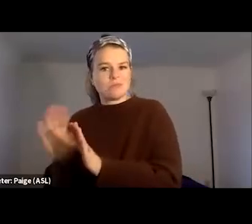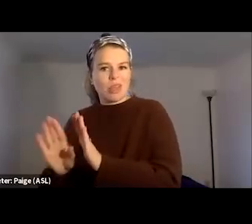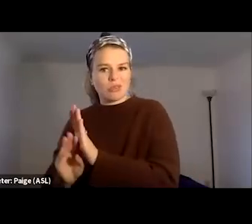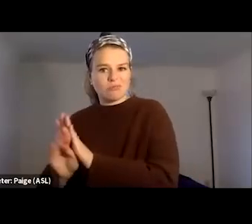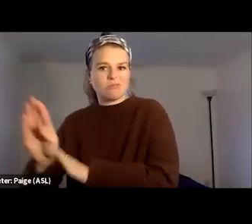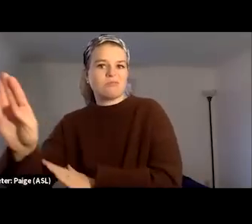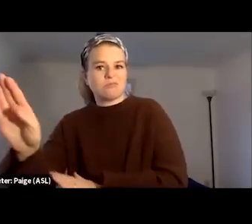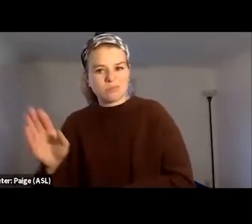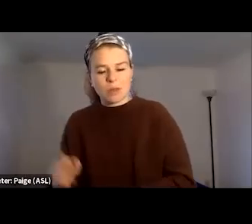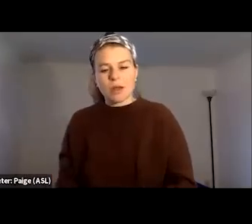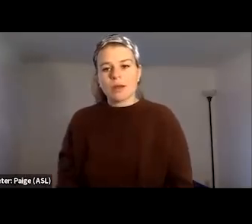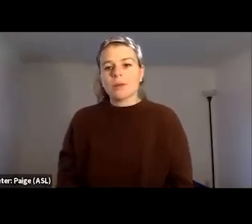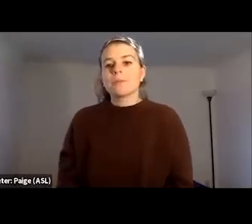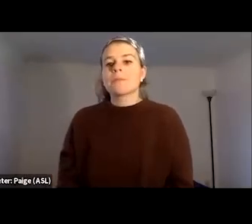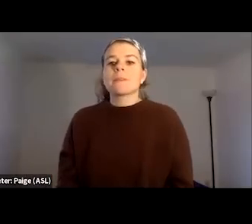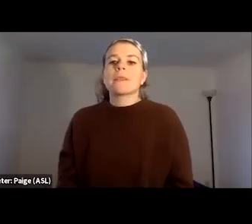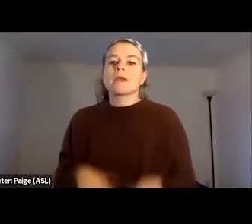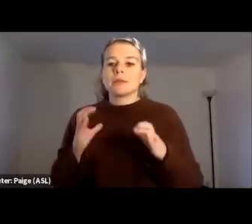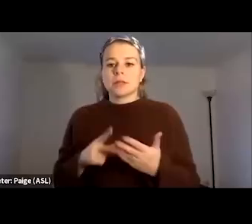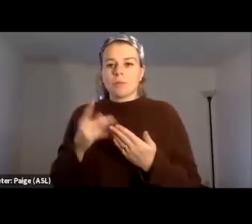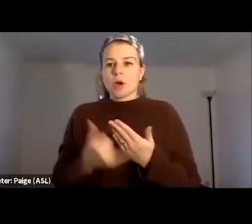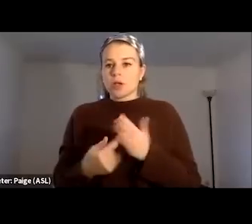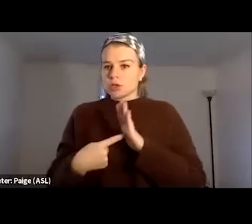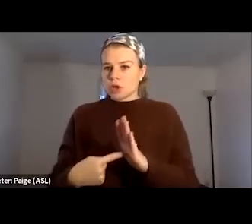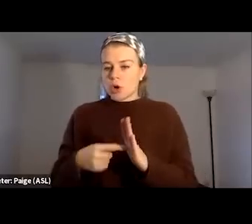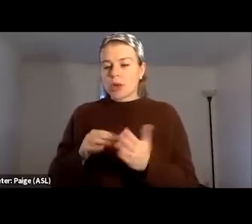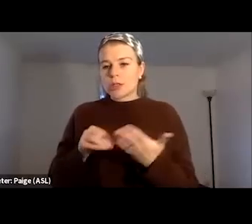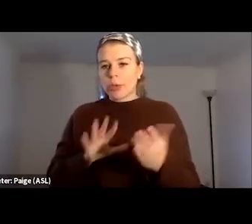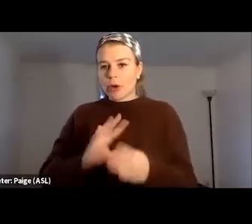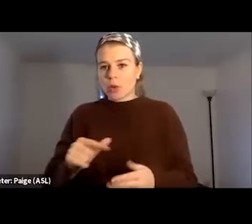La calidad de vida de los estudiantes del Proyecto Ciudadanos también aumentó en comparación con el grupo de control.